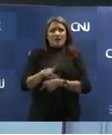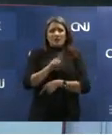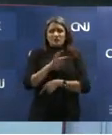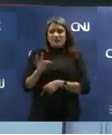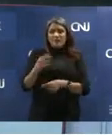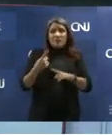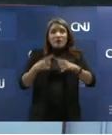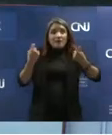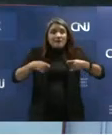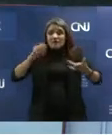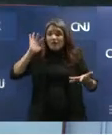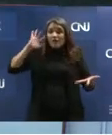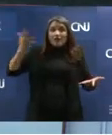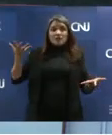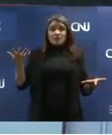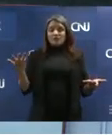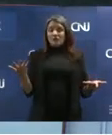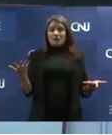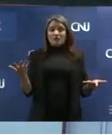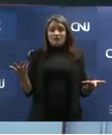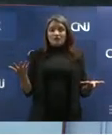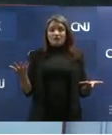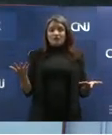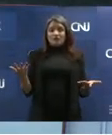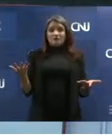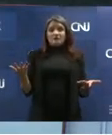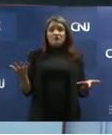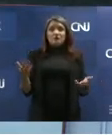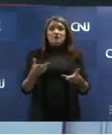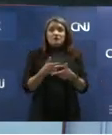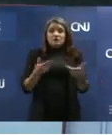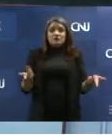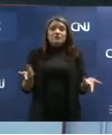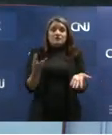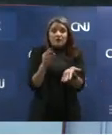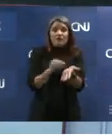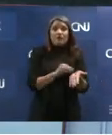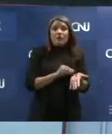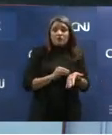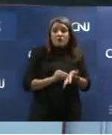Diante daquela ausência absoluta de gestão dos processos.